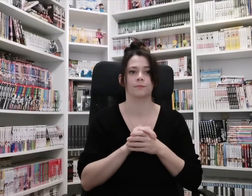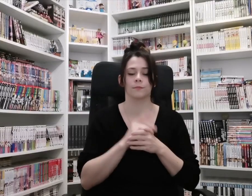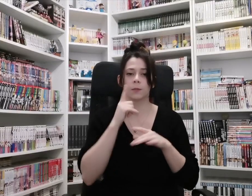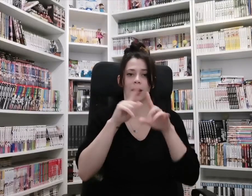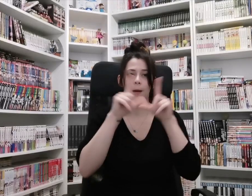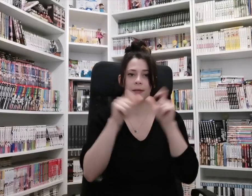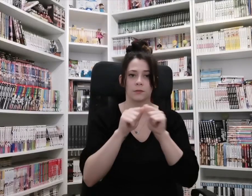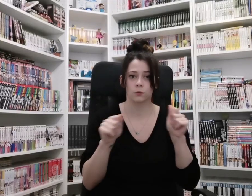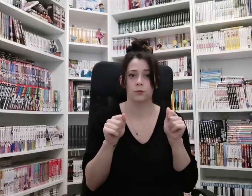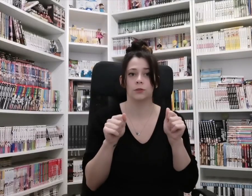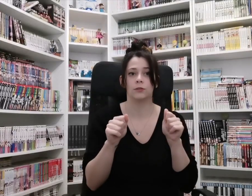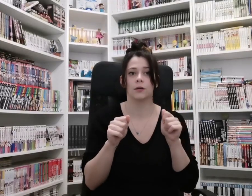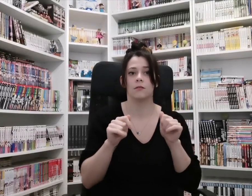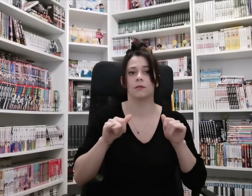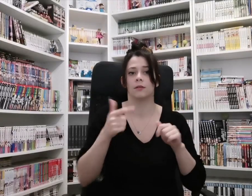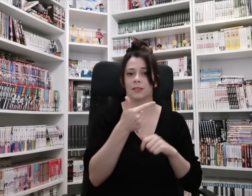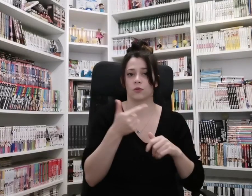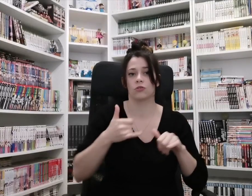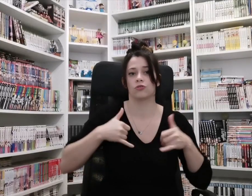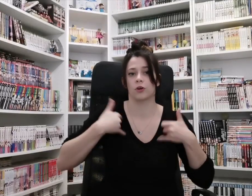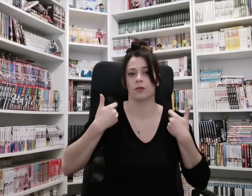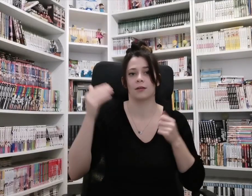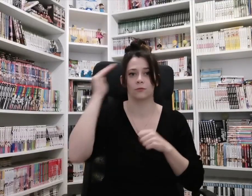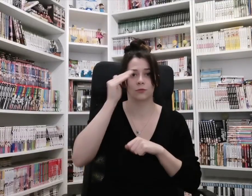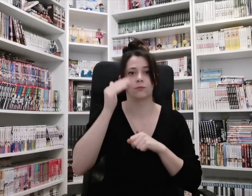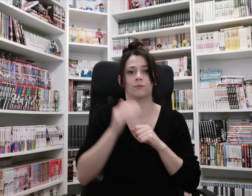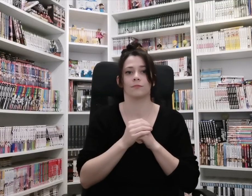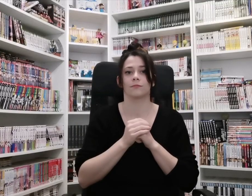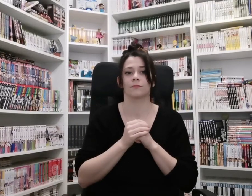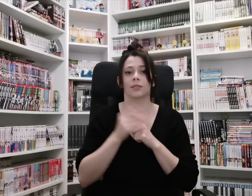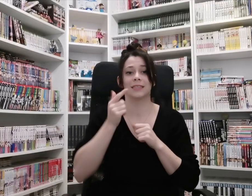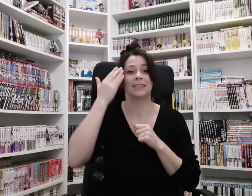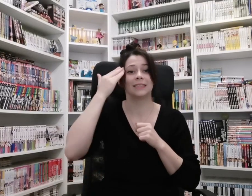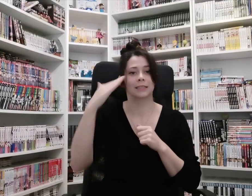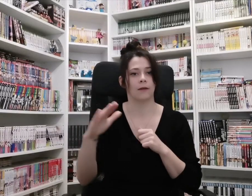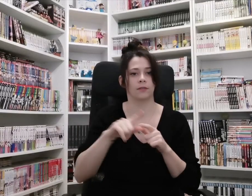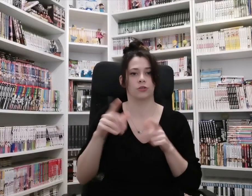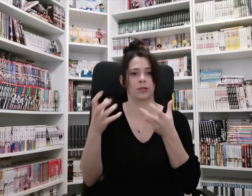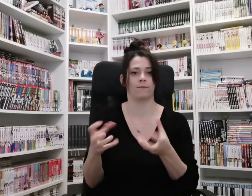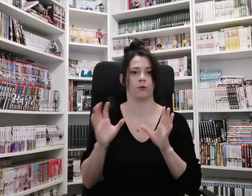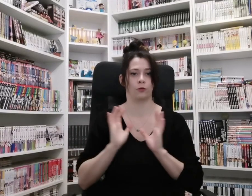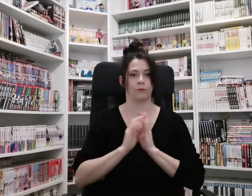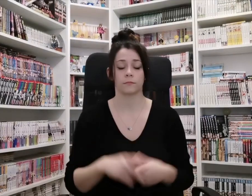et respectueuse, entre deux jeunes adultes… qui savent ce qu'ils veulent.